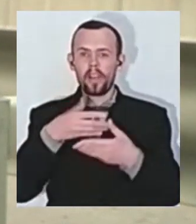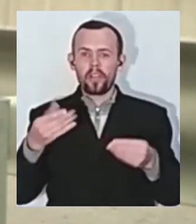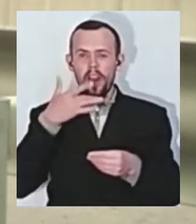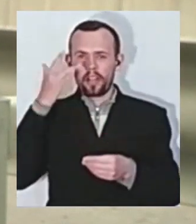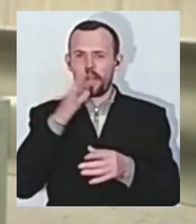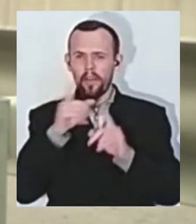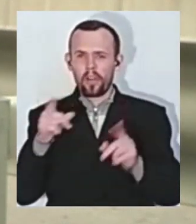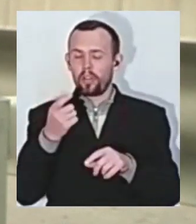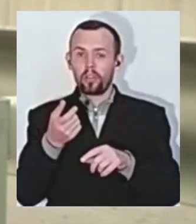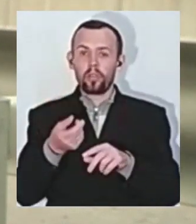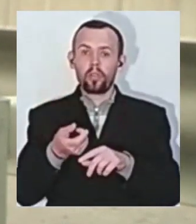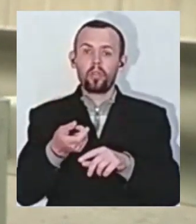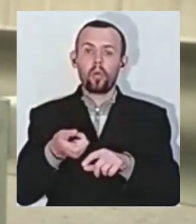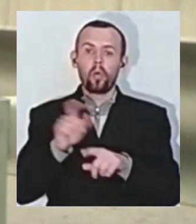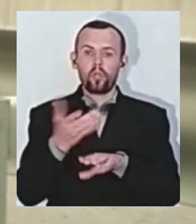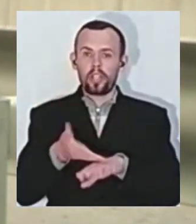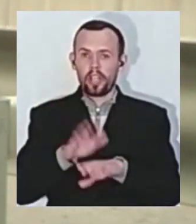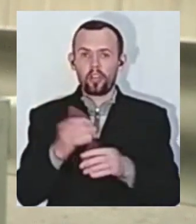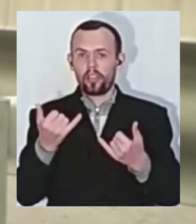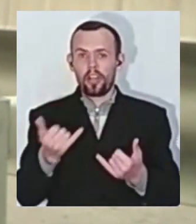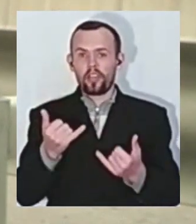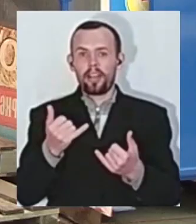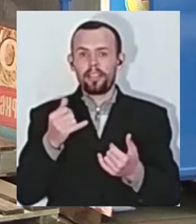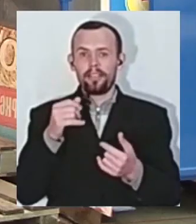Зараз пролітаємо, як за секунду.